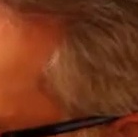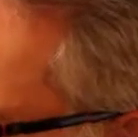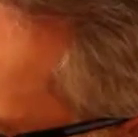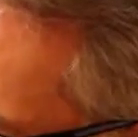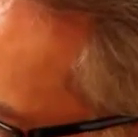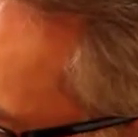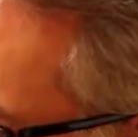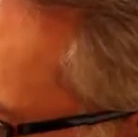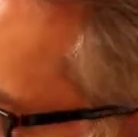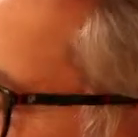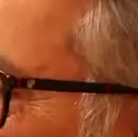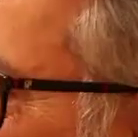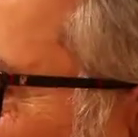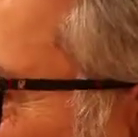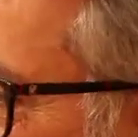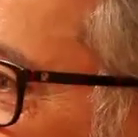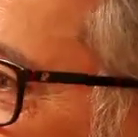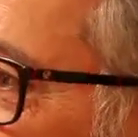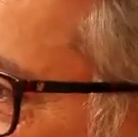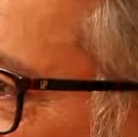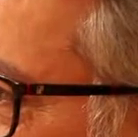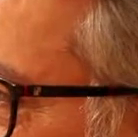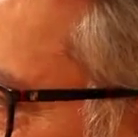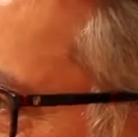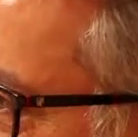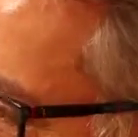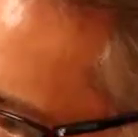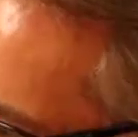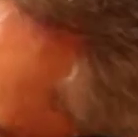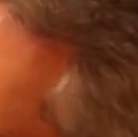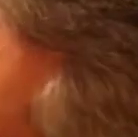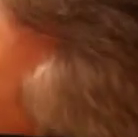si esto vale la pena. Los que lo hemos denunciado,